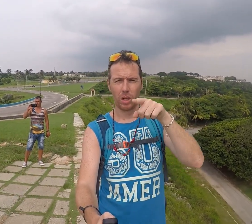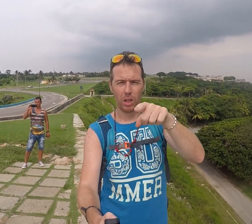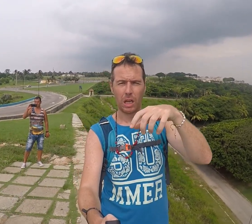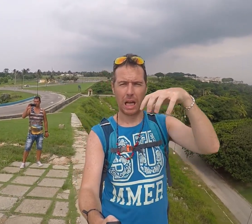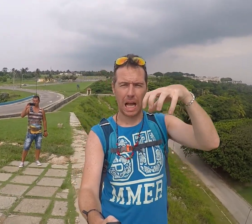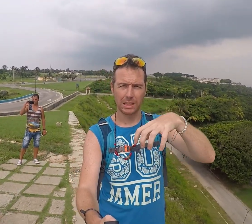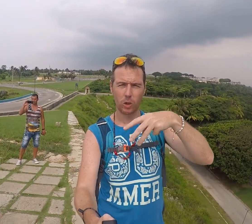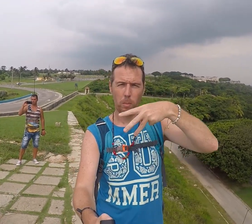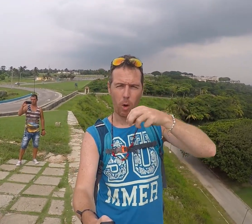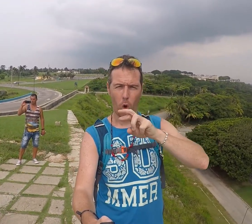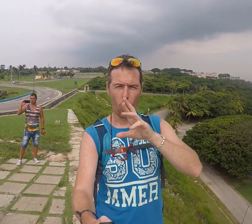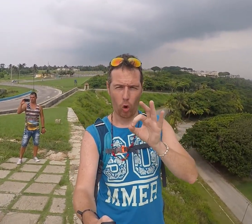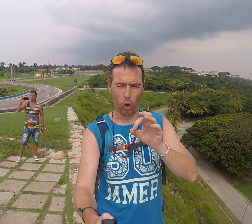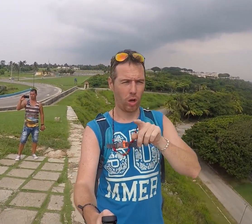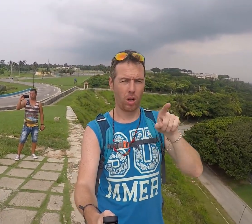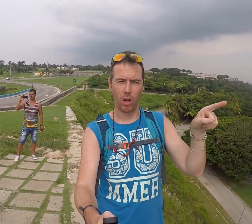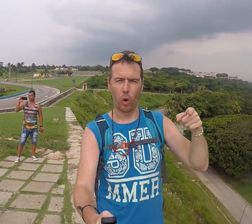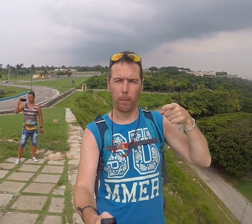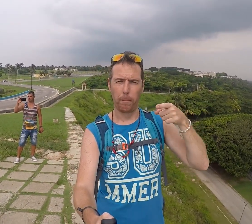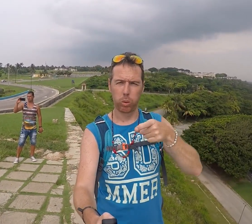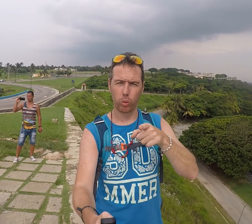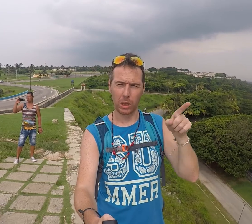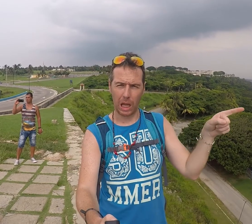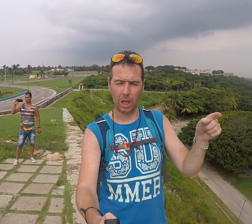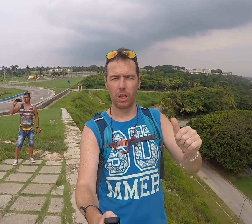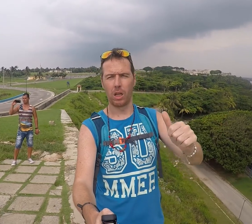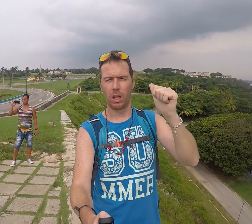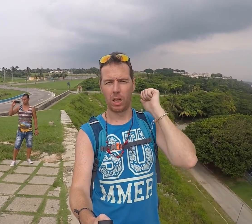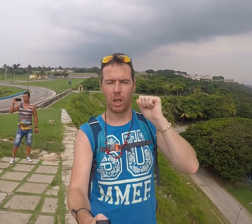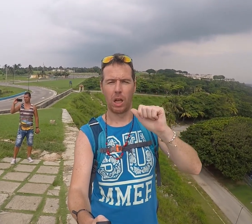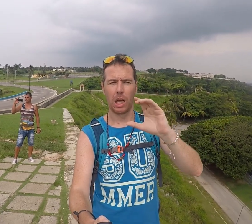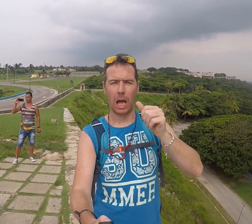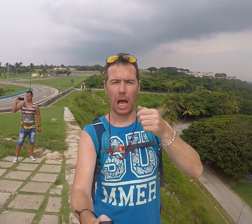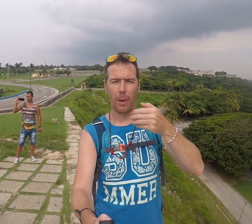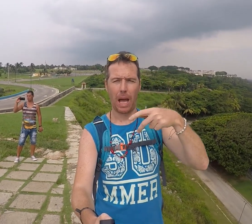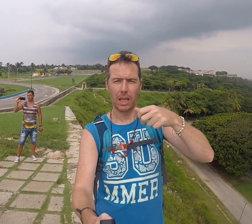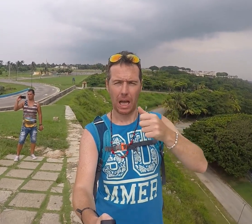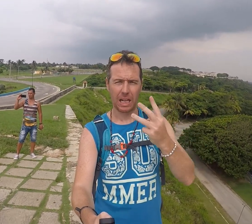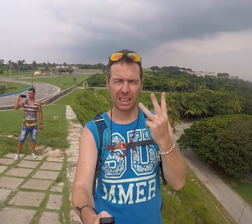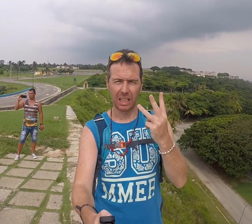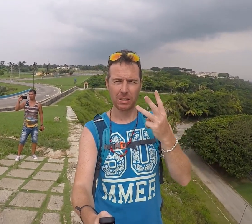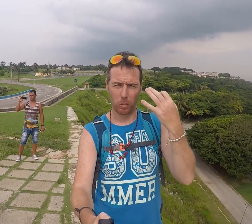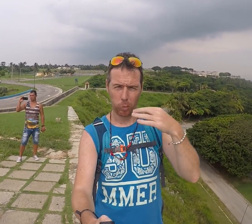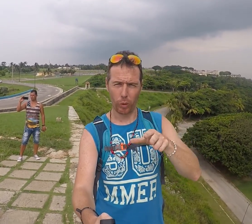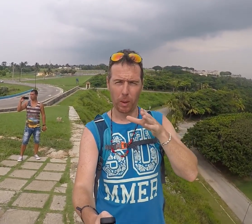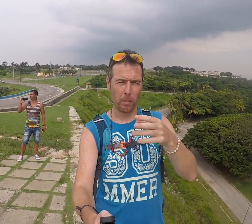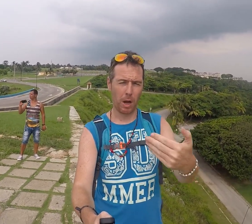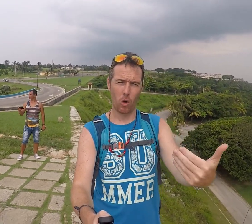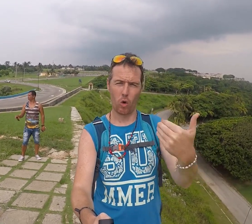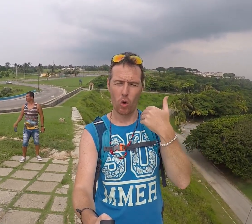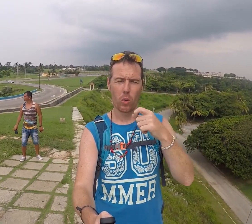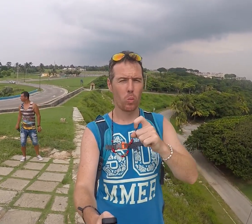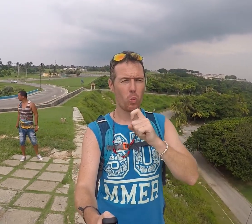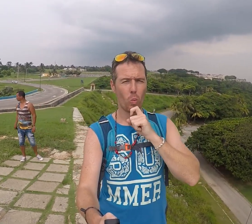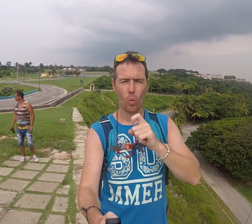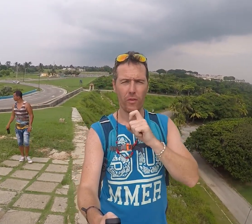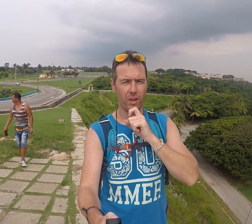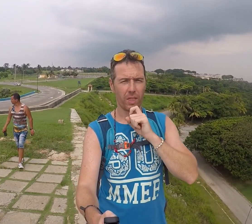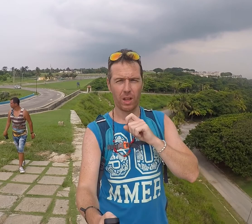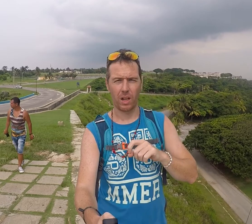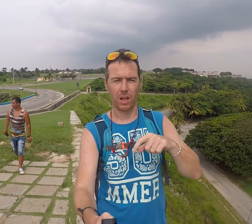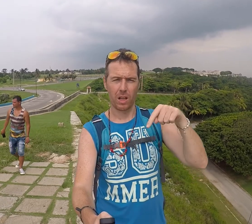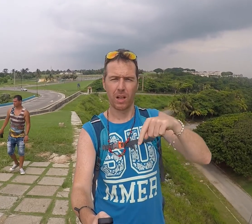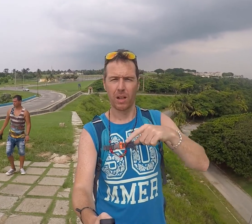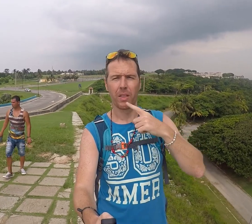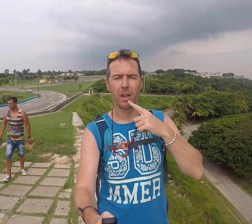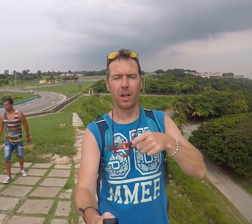Son 3, Castillo del Morro, Punta y la Cabaña, por lo que la bahía sería muy impenetrable de atravesar